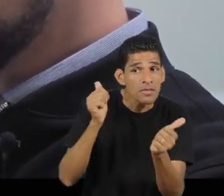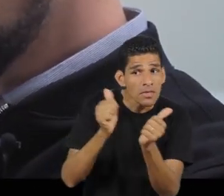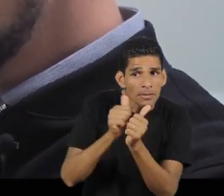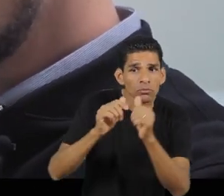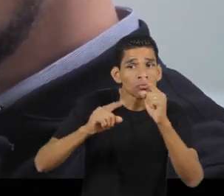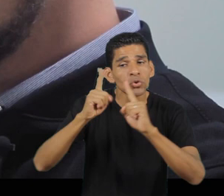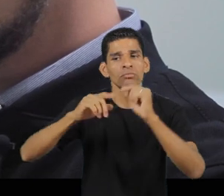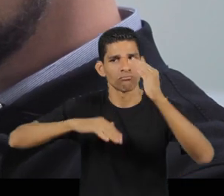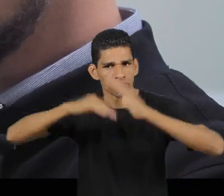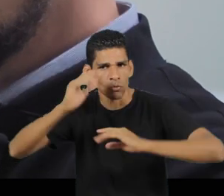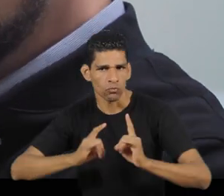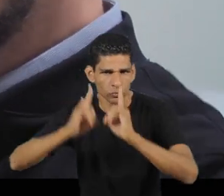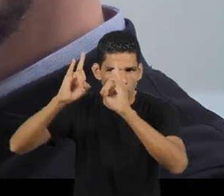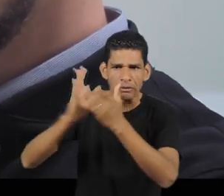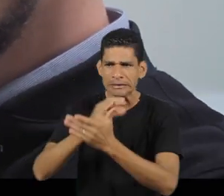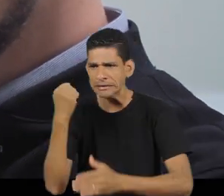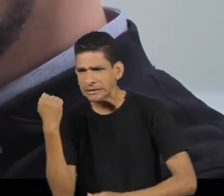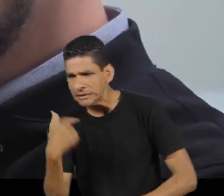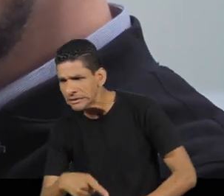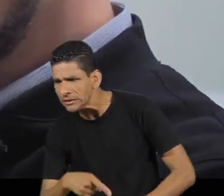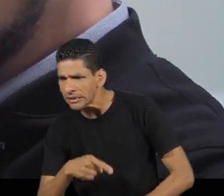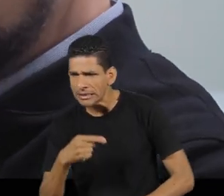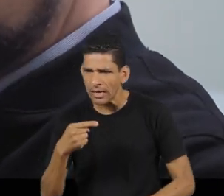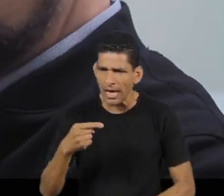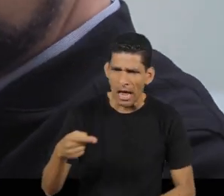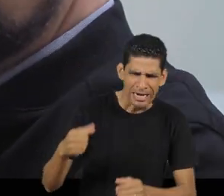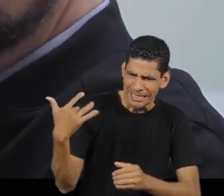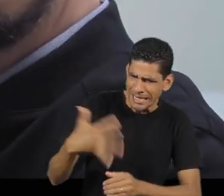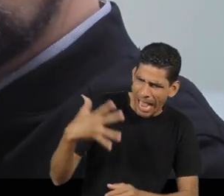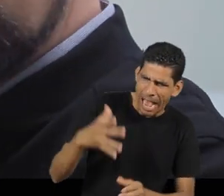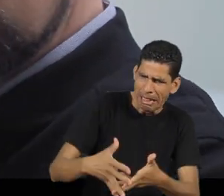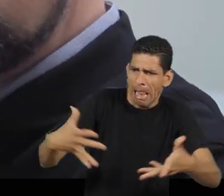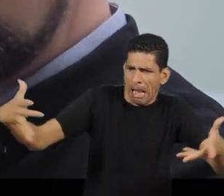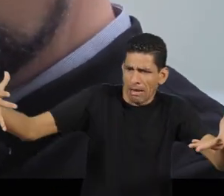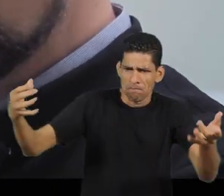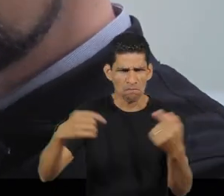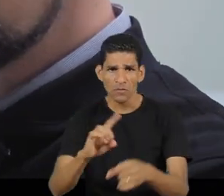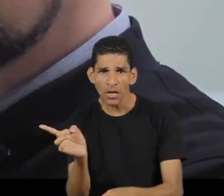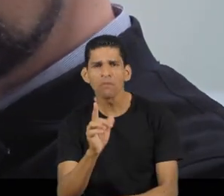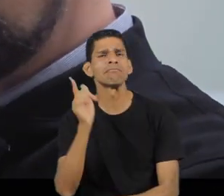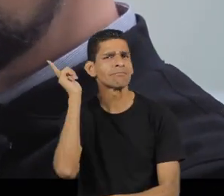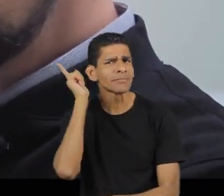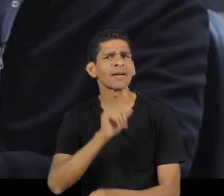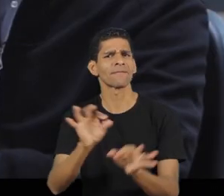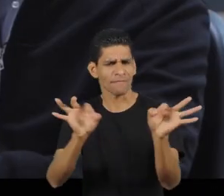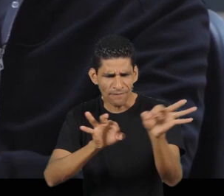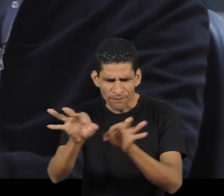obra, se a obra não é muito vultosa de recursos, a gente consegue